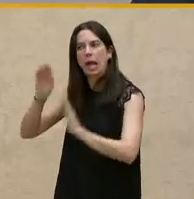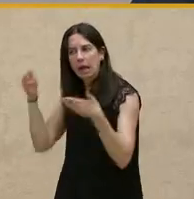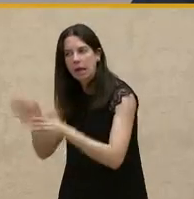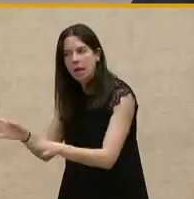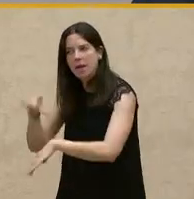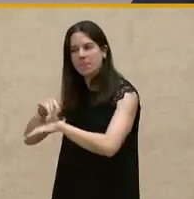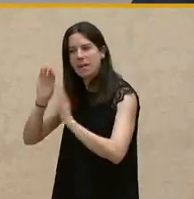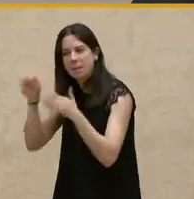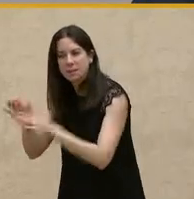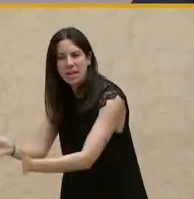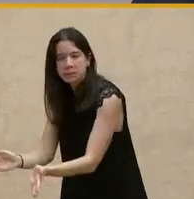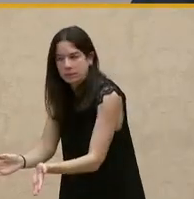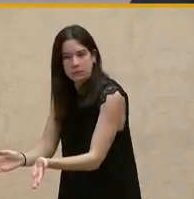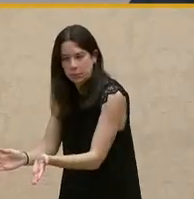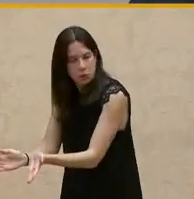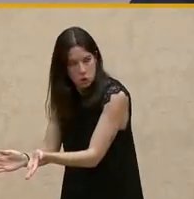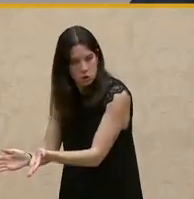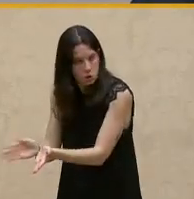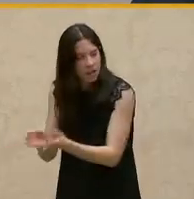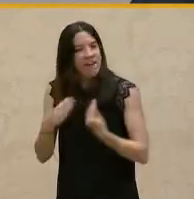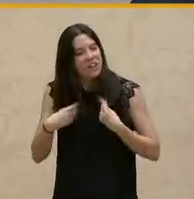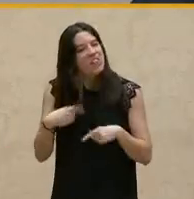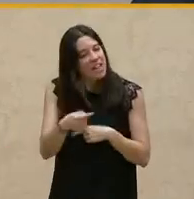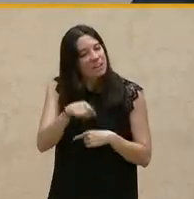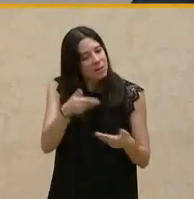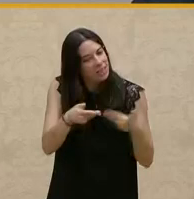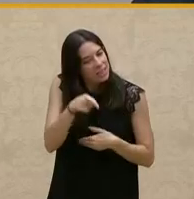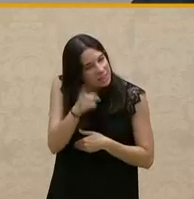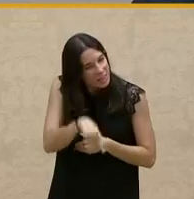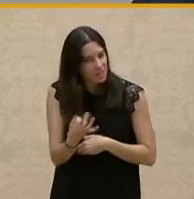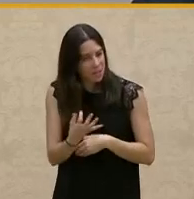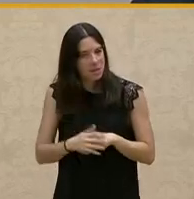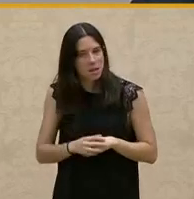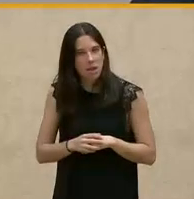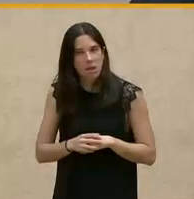llamar. No voy a entrar ahí, en etiquetas. Eso está bien evaluarlo. Pero todo lo demás